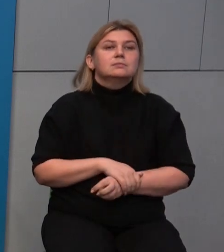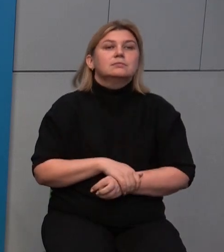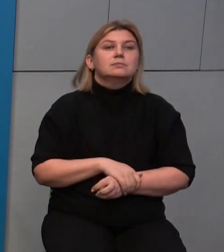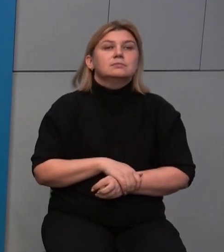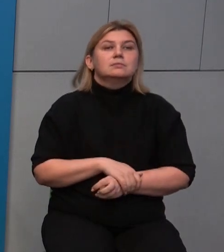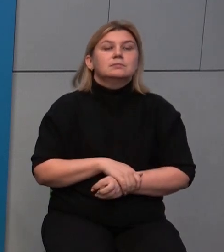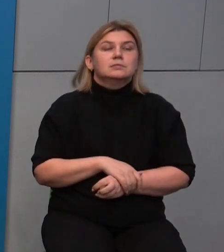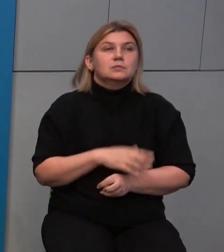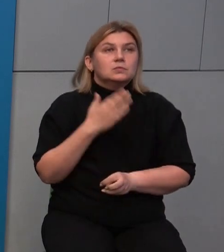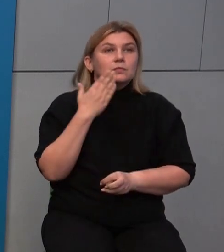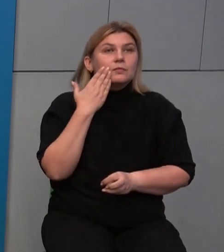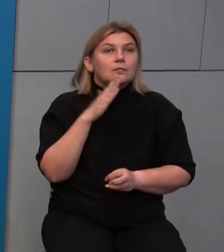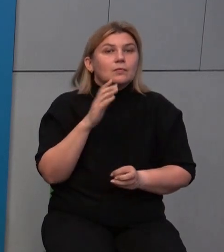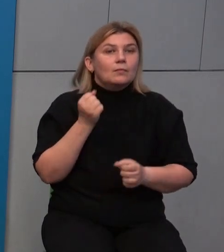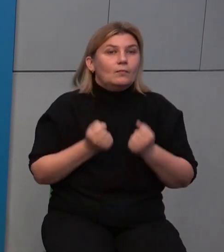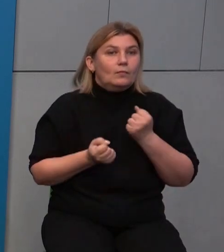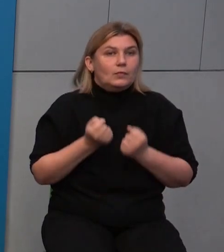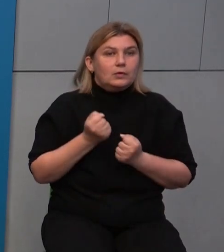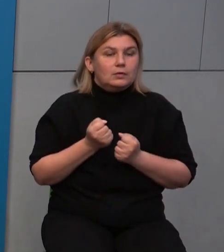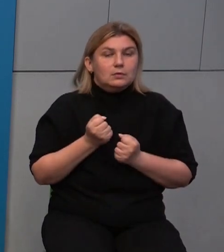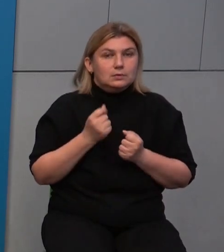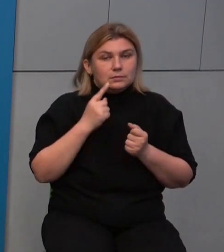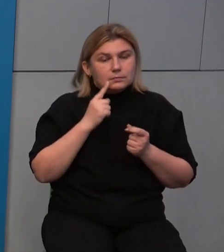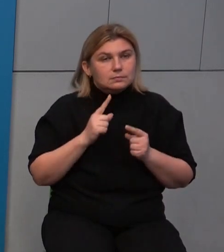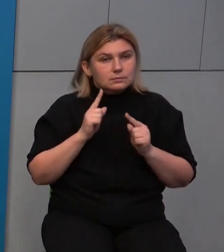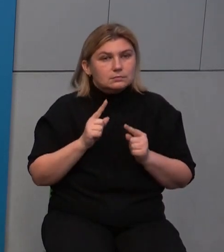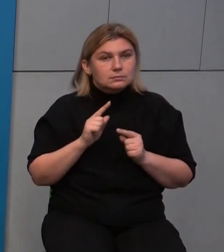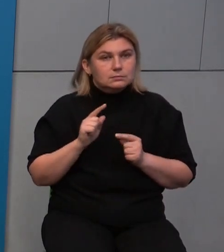to bardzo trudno zauważyć ten aspekt filozoficzny.